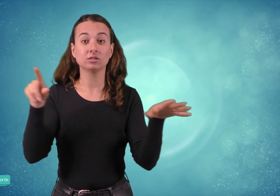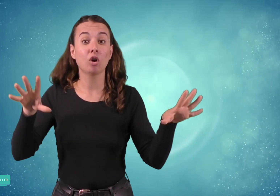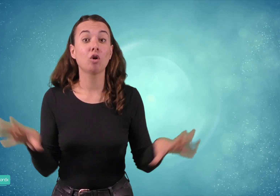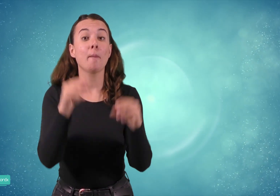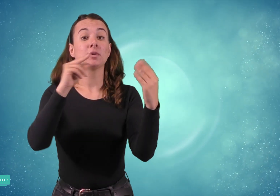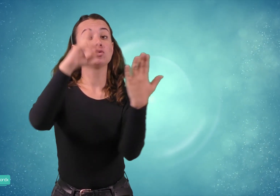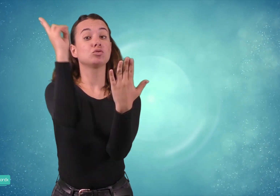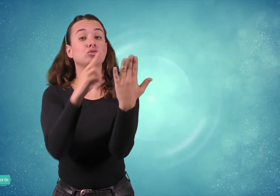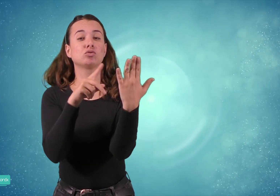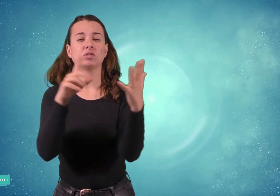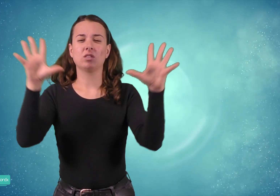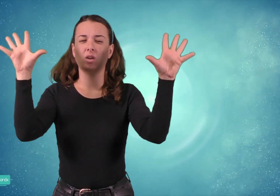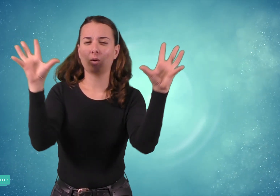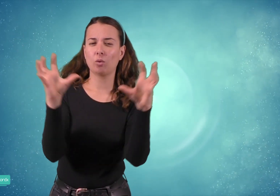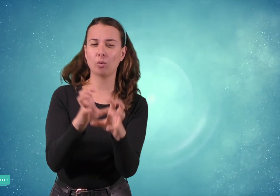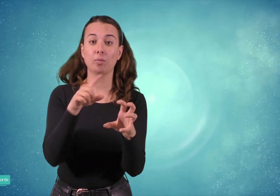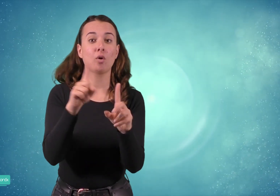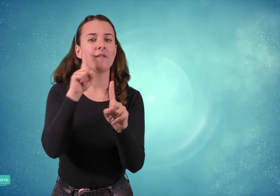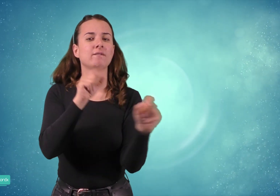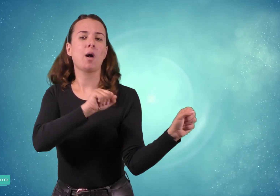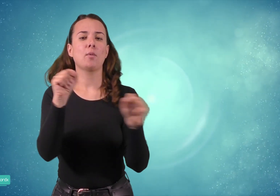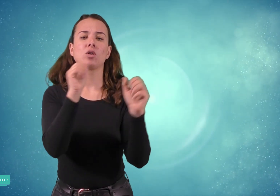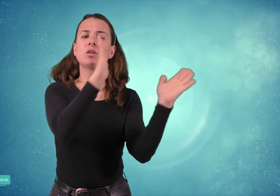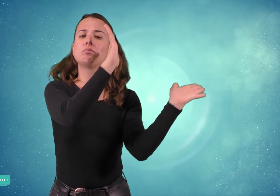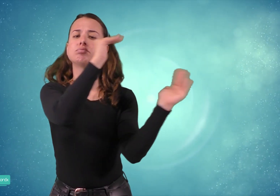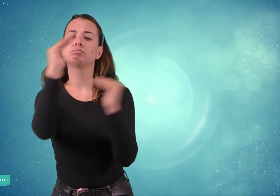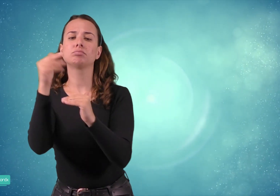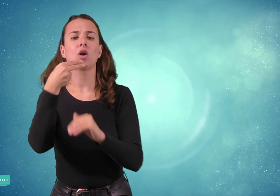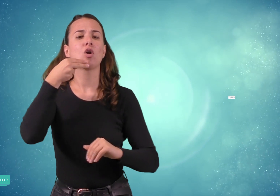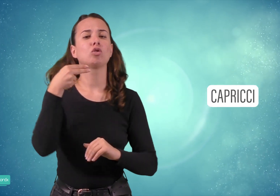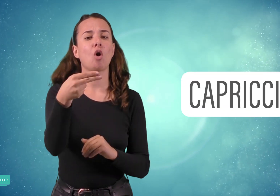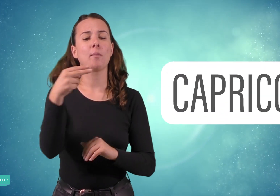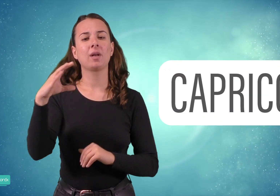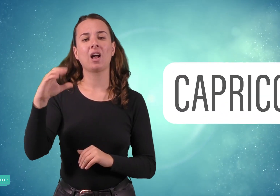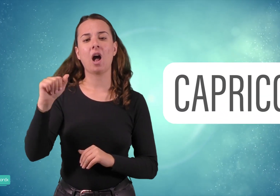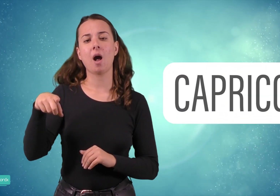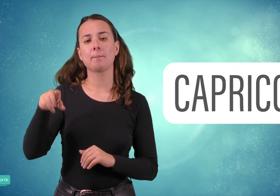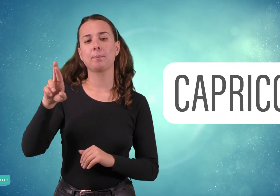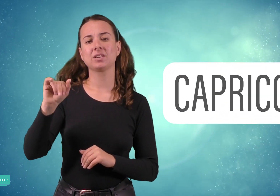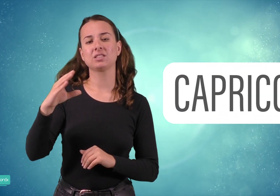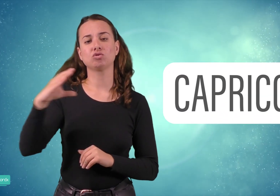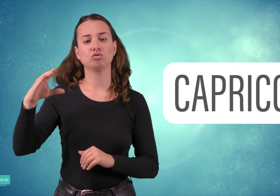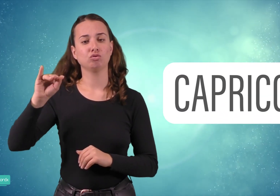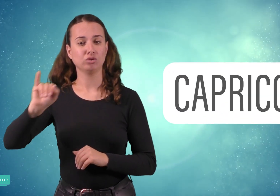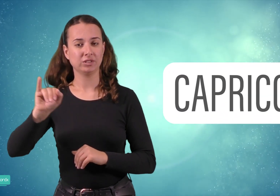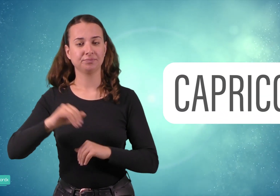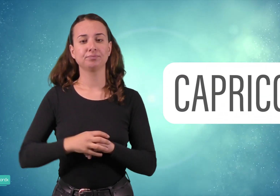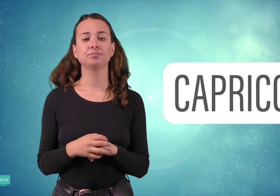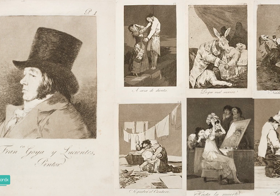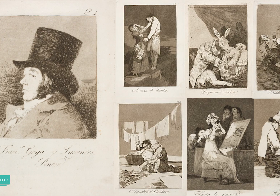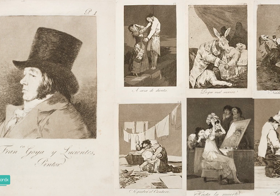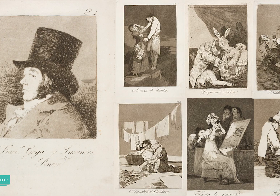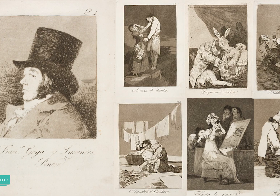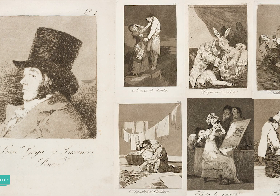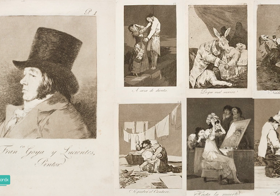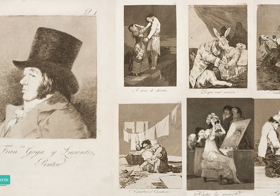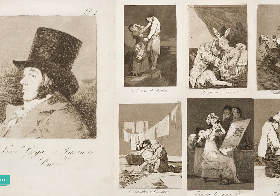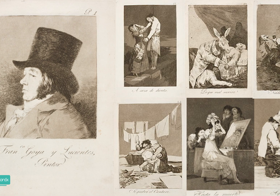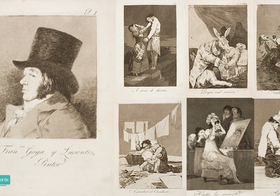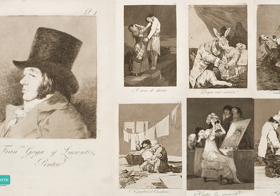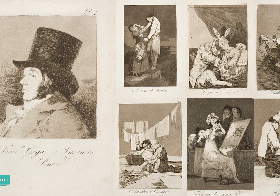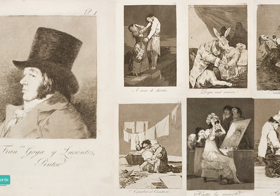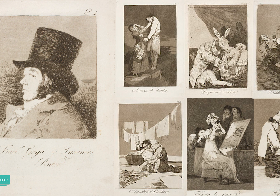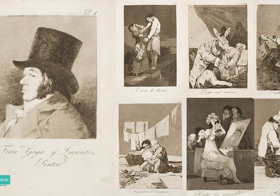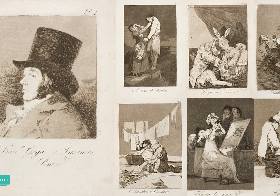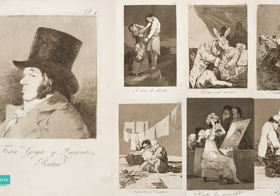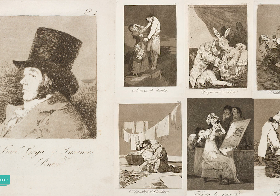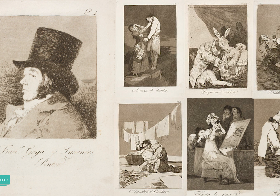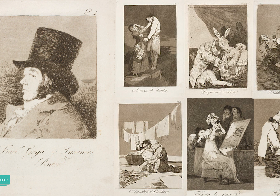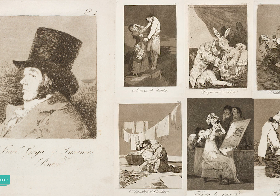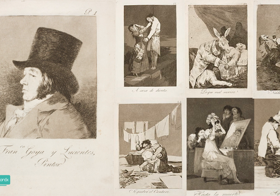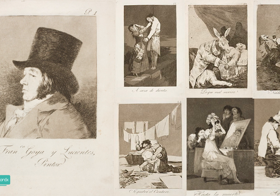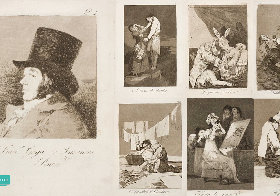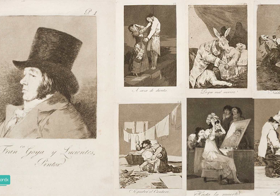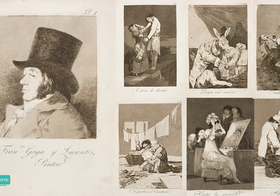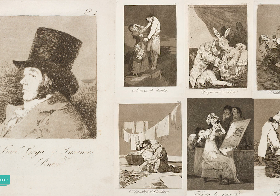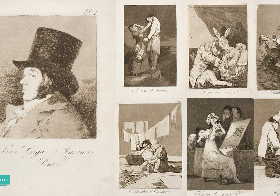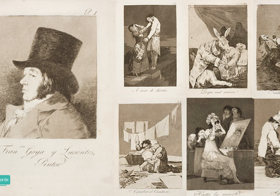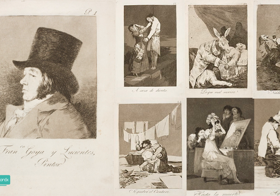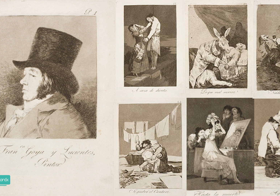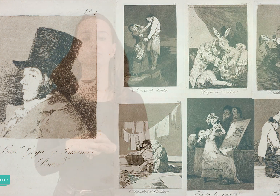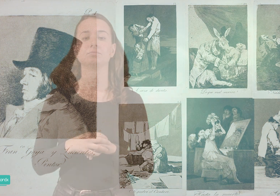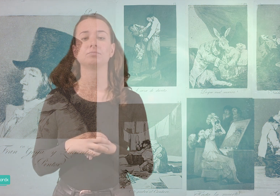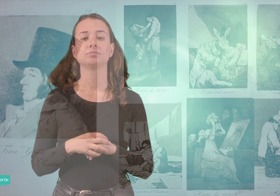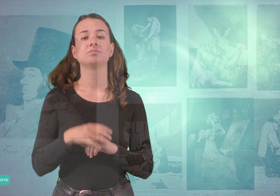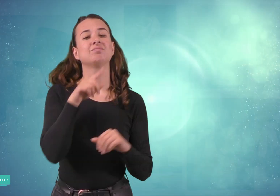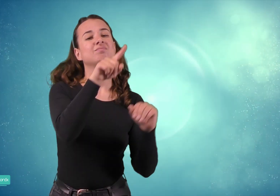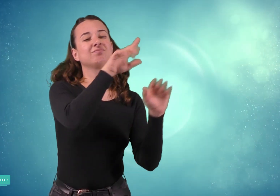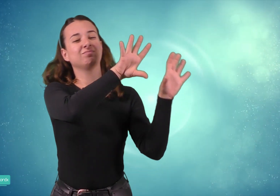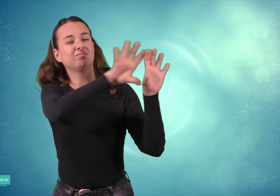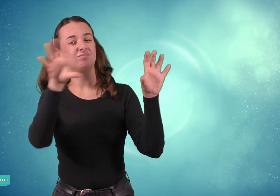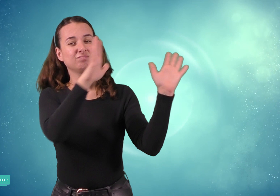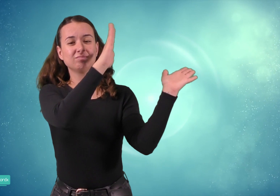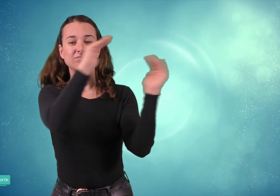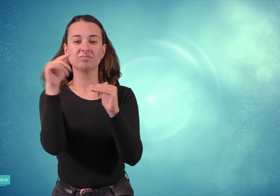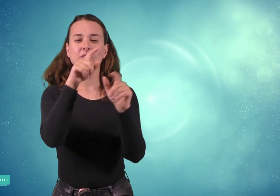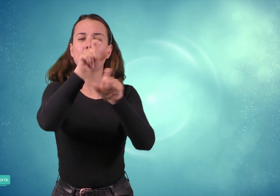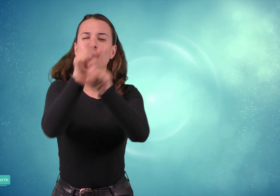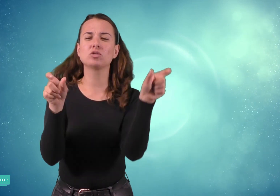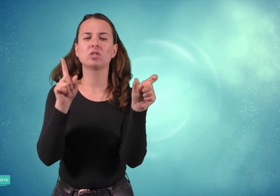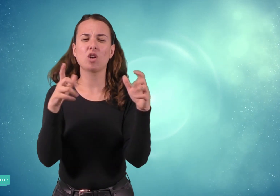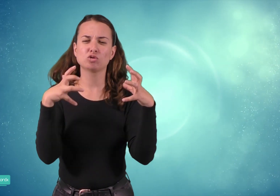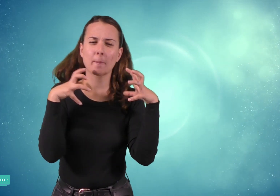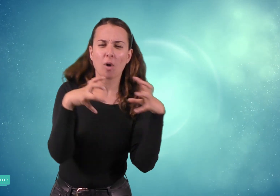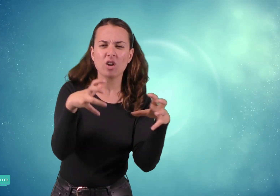prendono vita anche le sue incisioni più famose e tenebrose: i Capricci. Animate da personaggi mostruosi